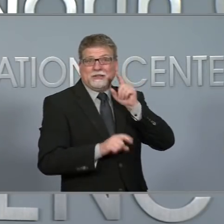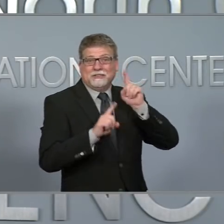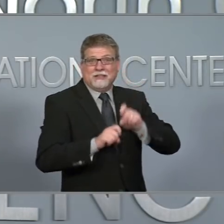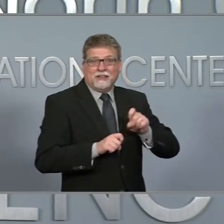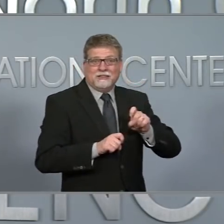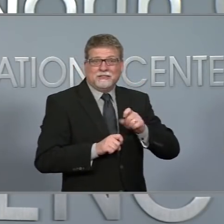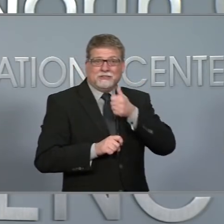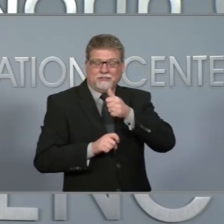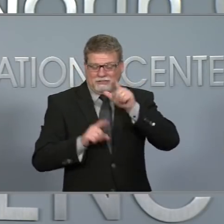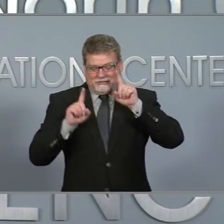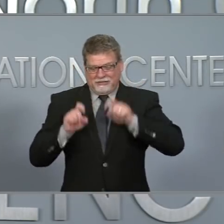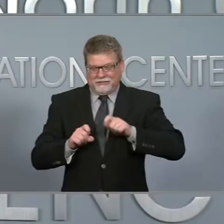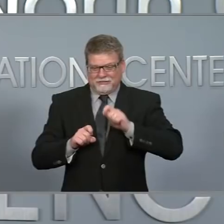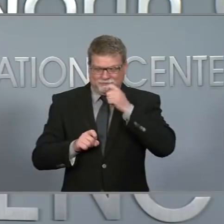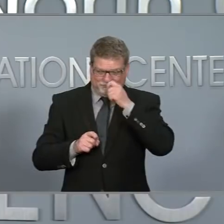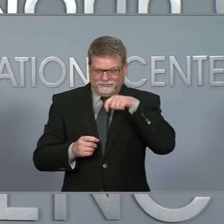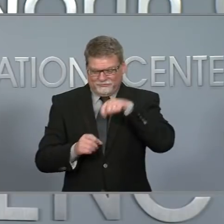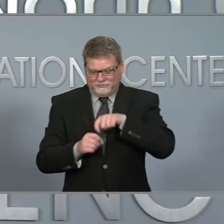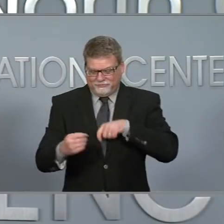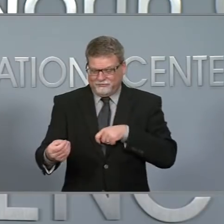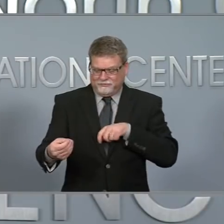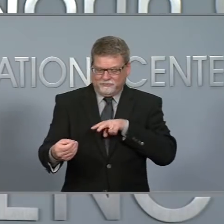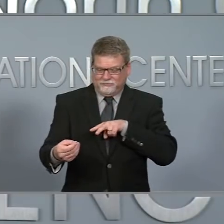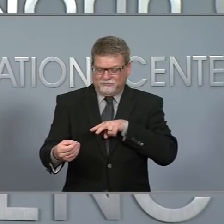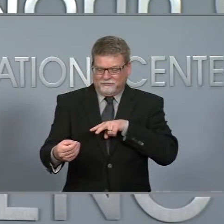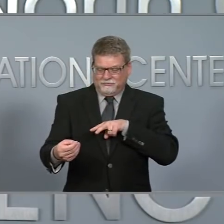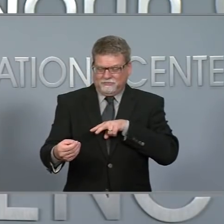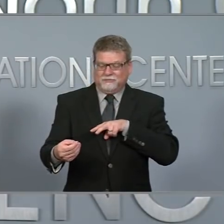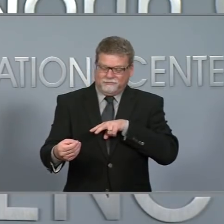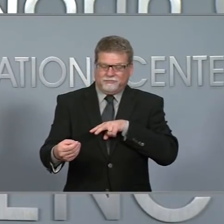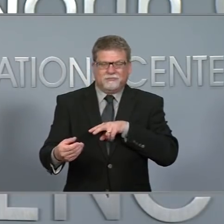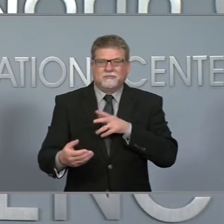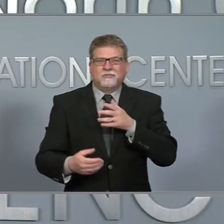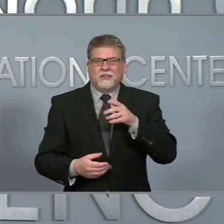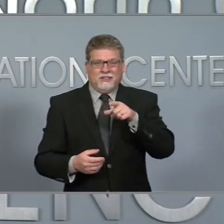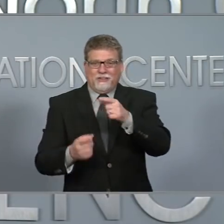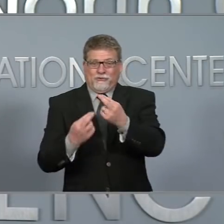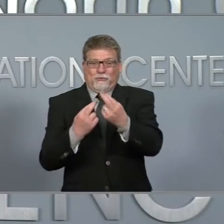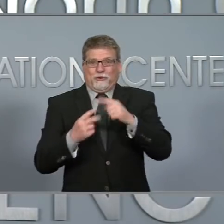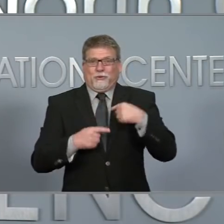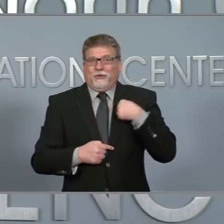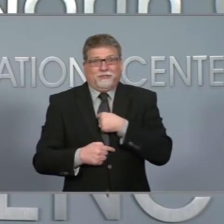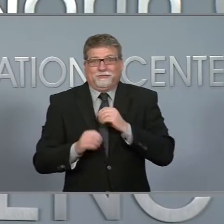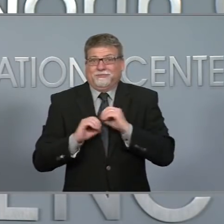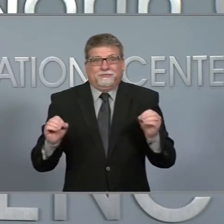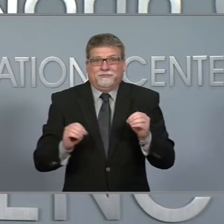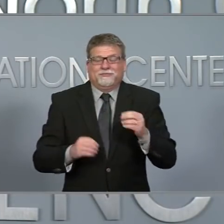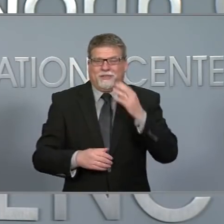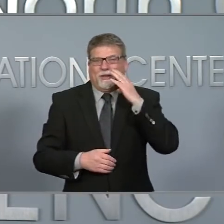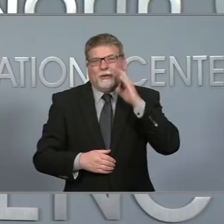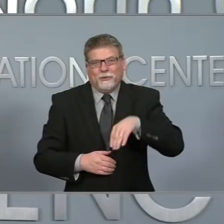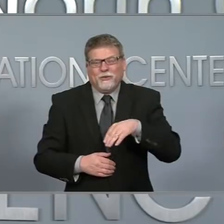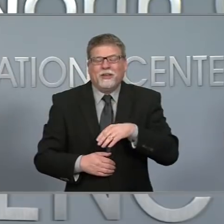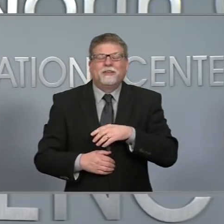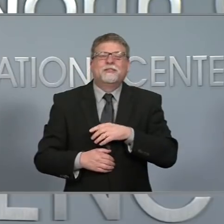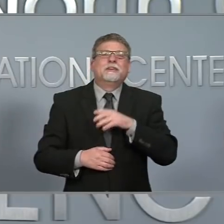en casa, sí, ahora la situación es que muchas de las pruebas en casa nos están reportando al